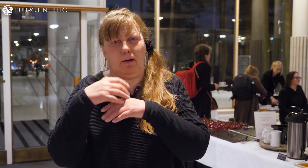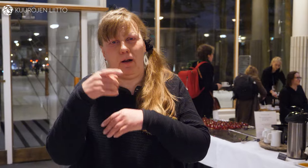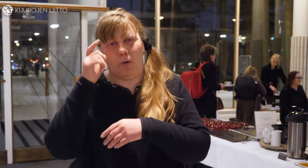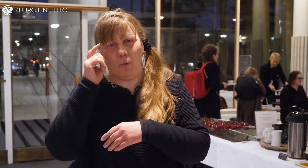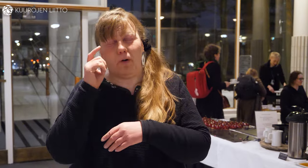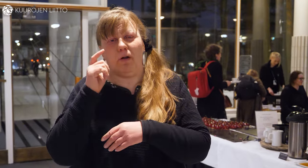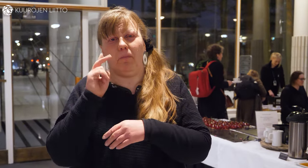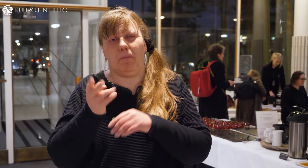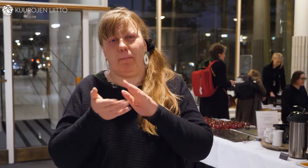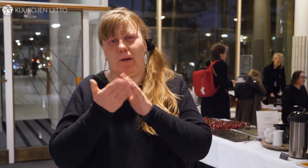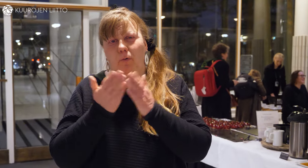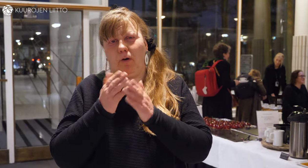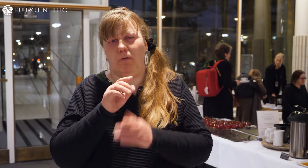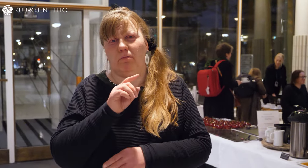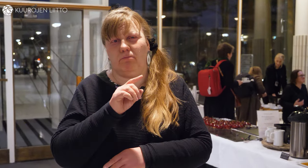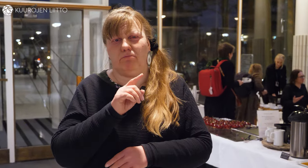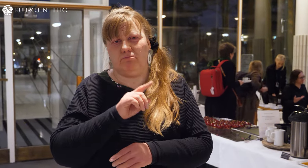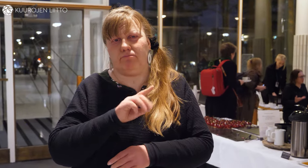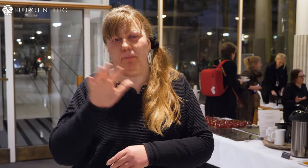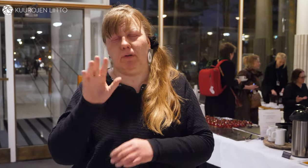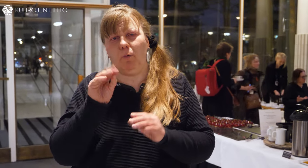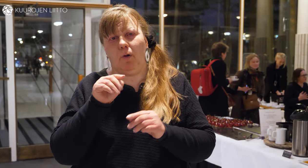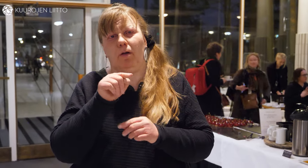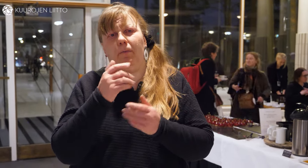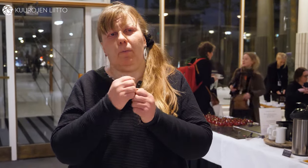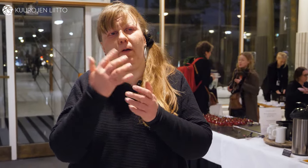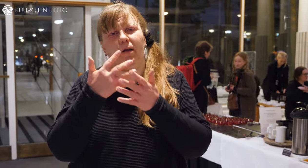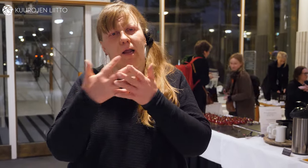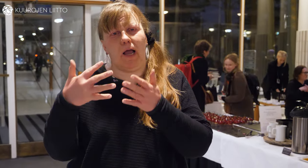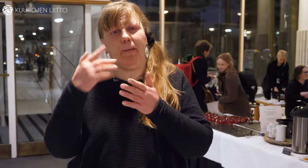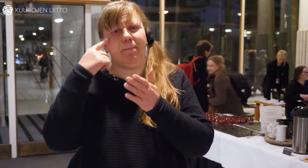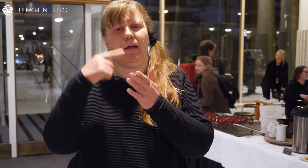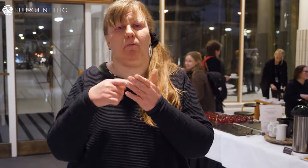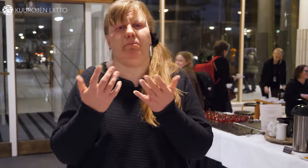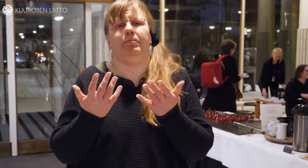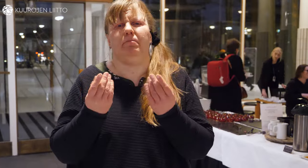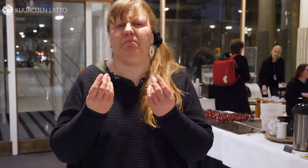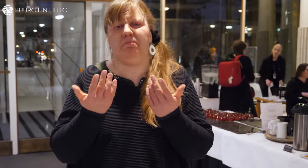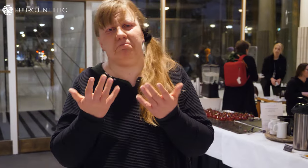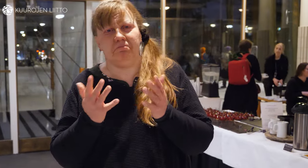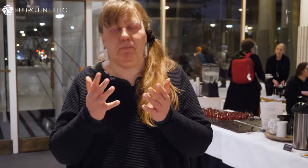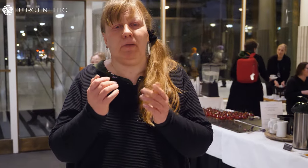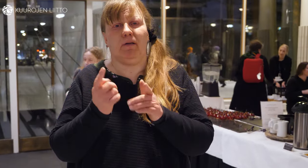Mikkelin lukiossa ja peruskoulussa, mutta se ei ollut kovinkaan laaja-alaista.